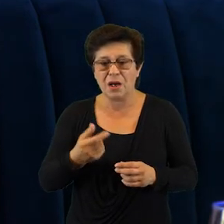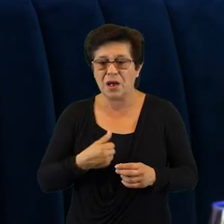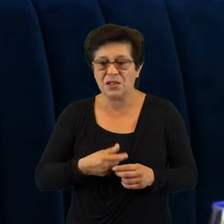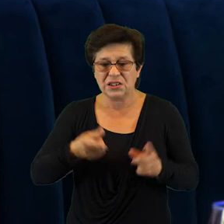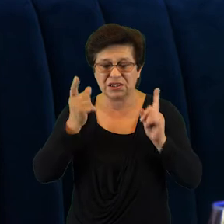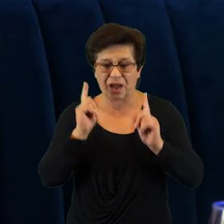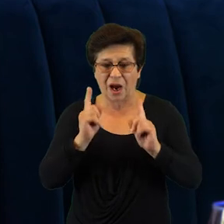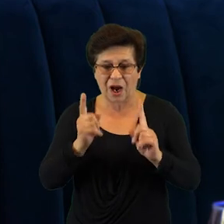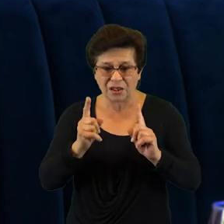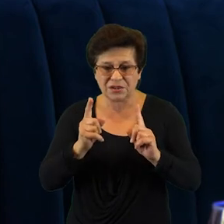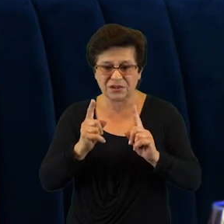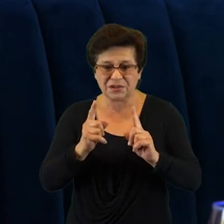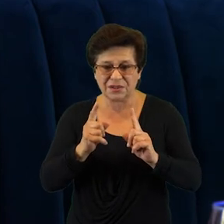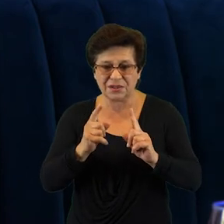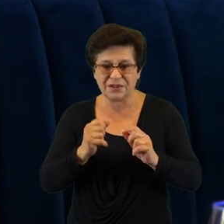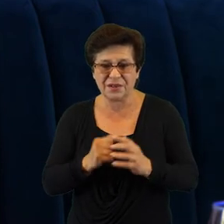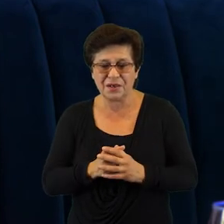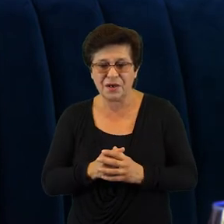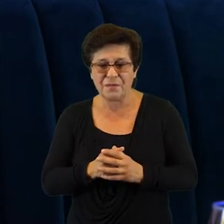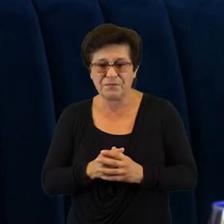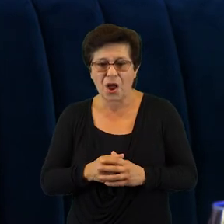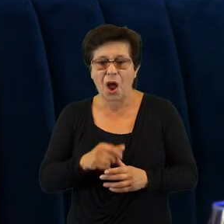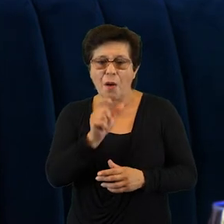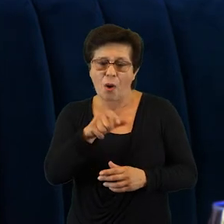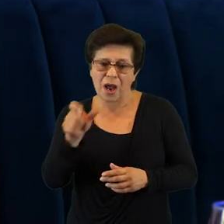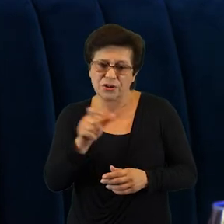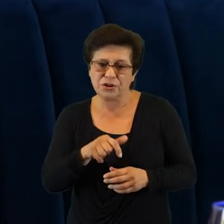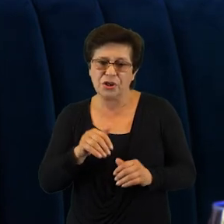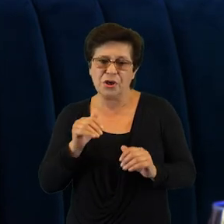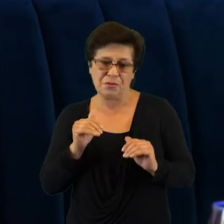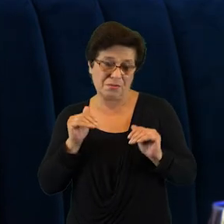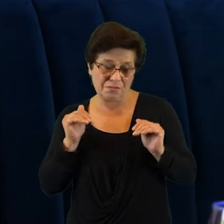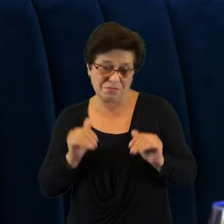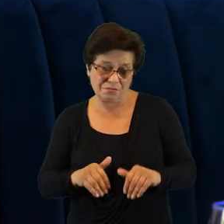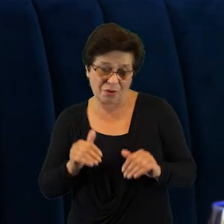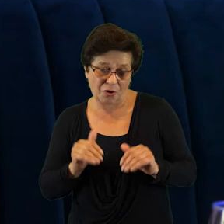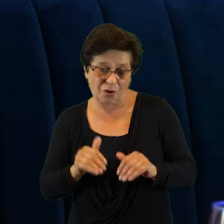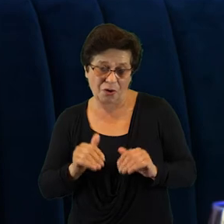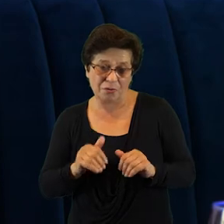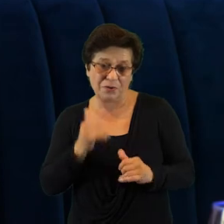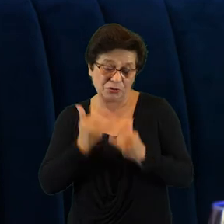i że poeci mogą udzielać również audiencji po spotkaniu.